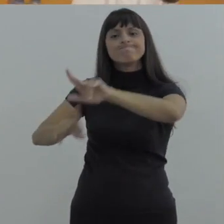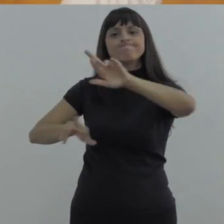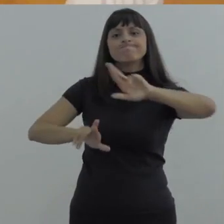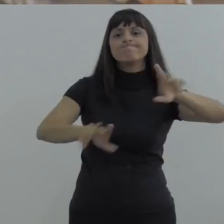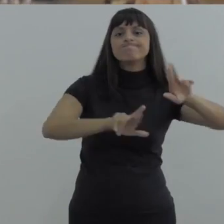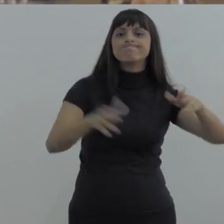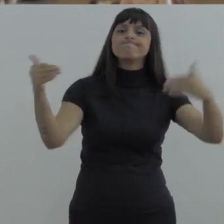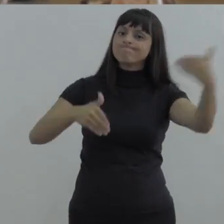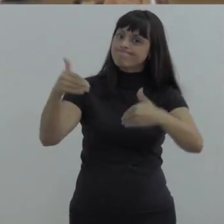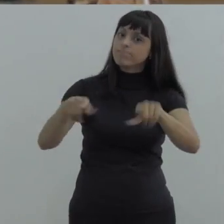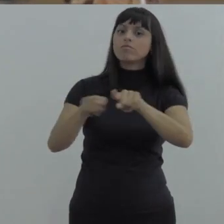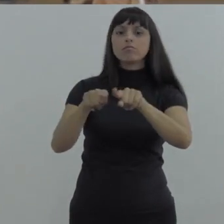e uma escola mais democrática.